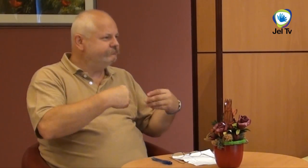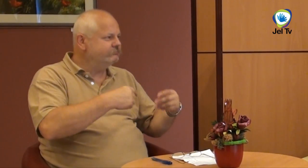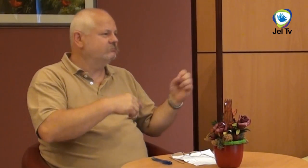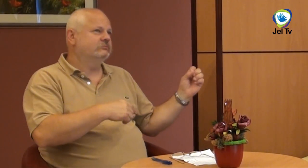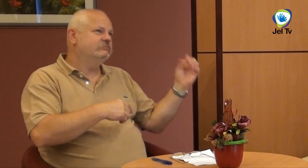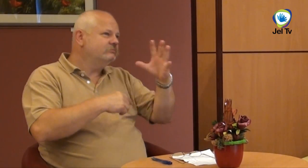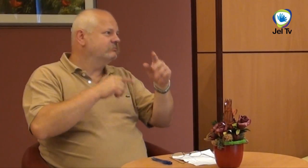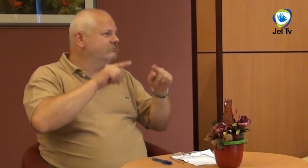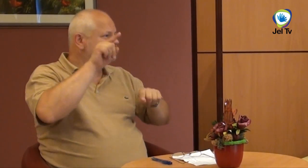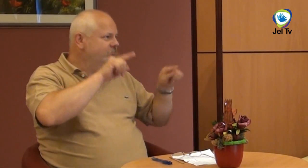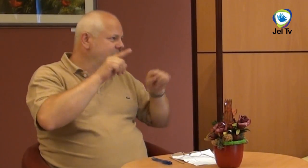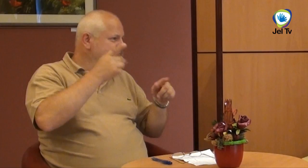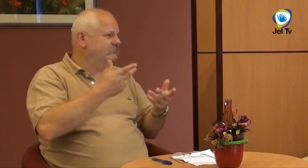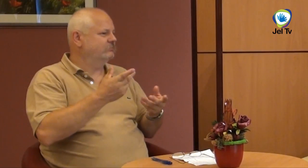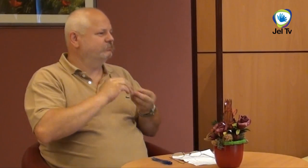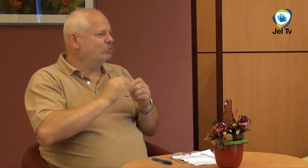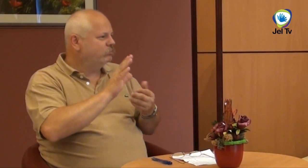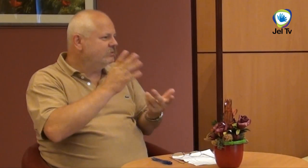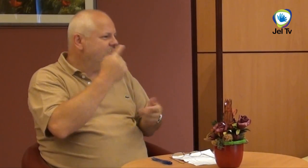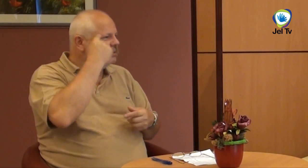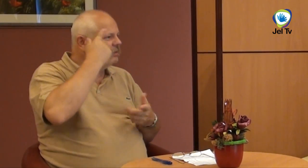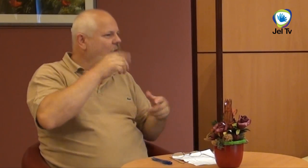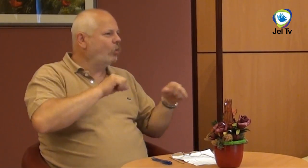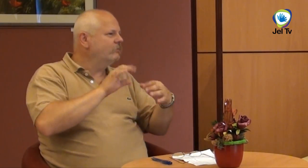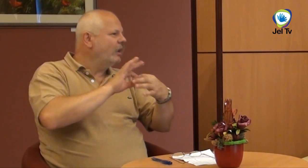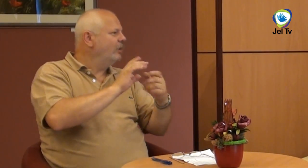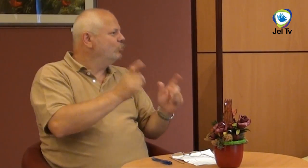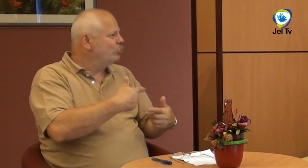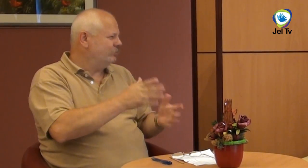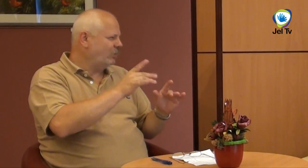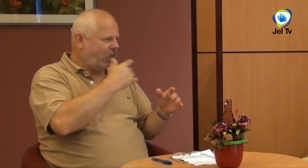Beszámolót tartott prezentációval, elmondta az ügy folyámatáról, problémákról, kormánnyal való kapcsolatlanról, stb.